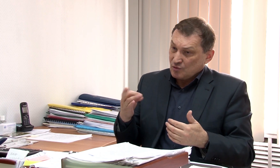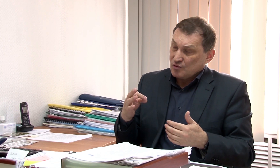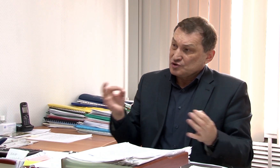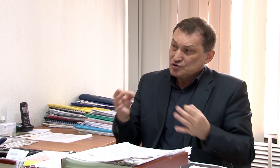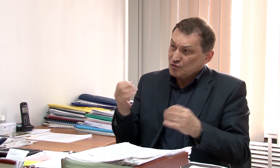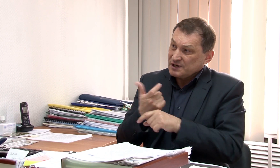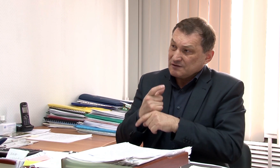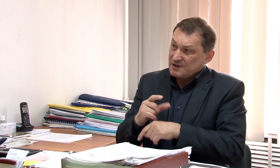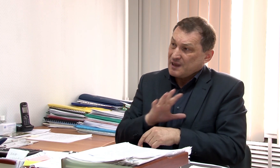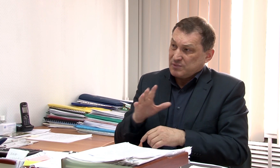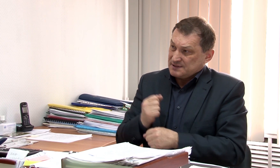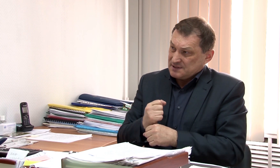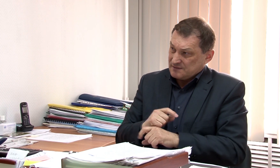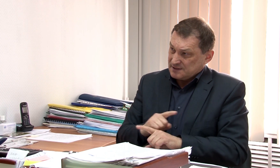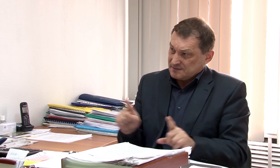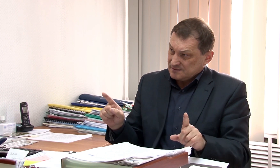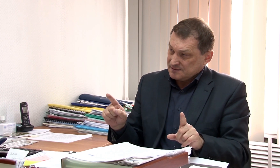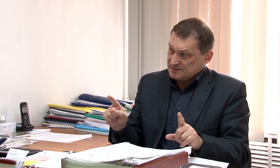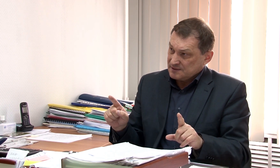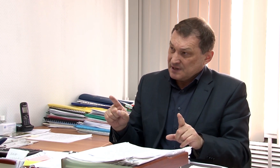Но ничего этого не было сделано.